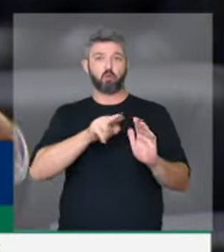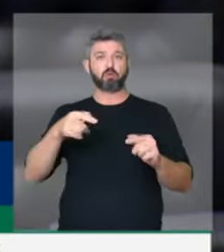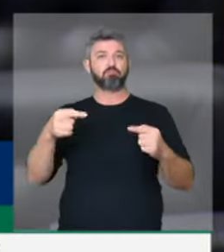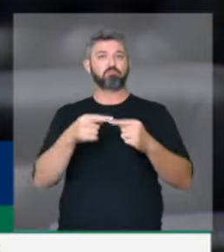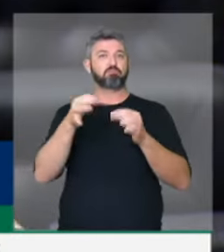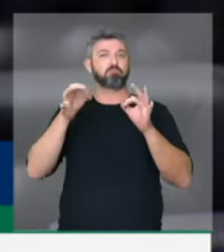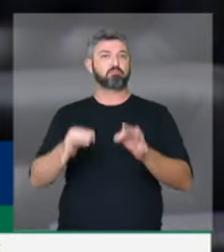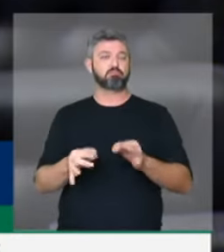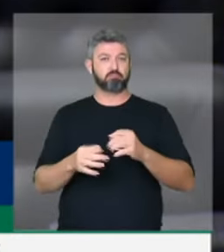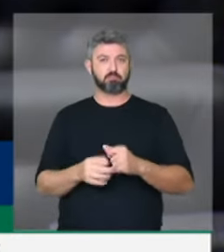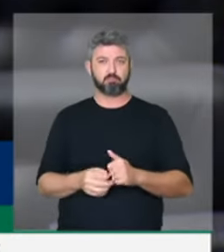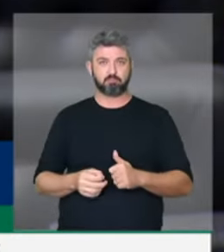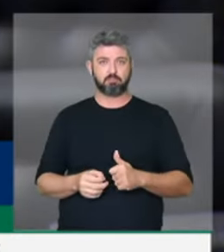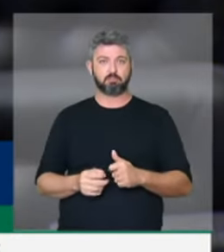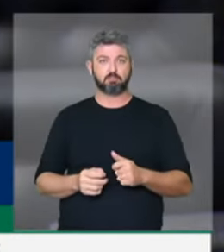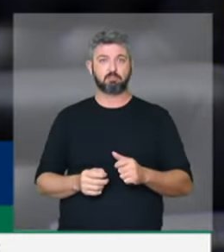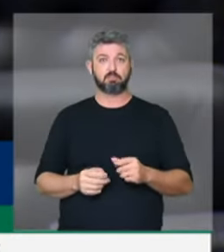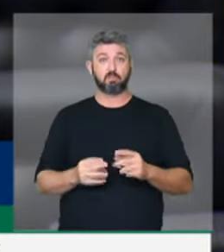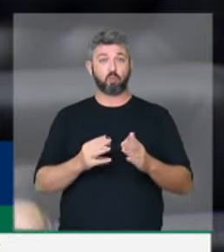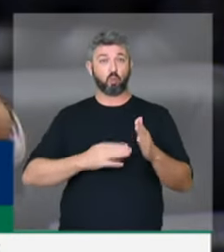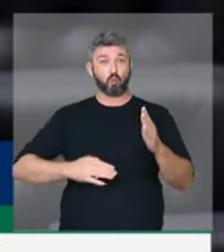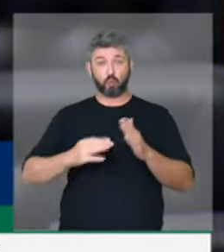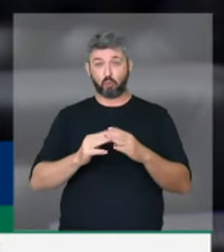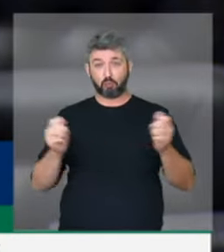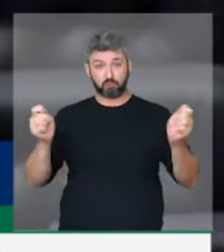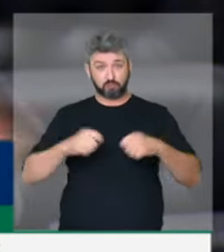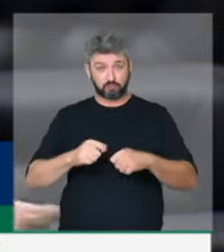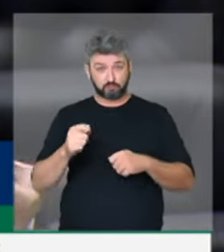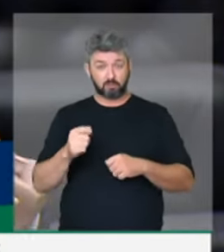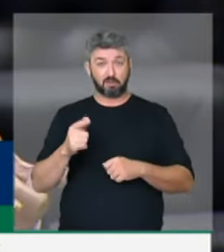FAZER EM FAVOR DA VIDA DAS PESSOAS, DE SALVAR A VIDA DAS PESSOAS, NÓS SOMOS FAVORÁ